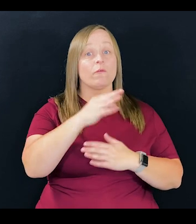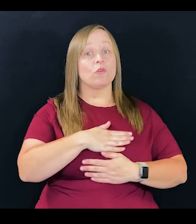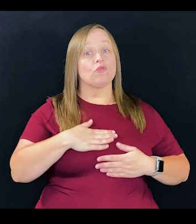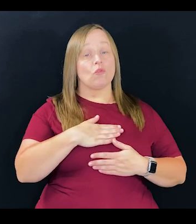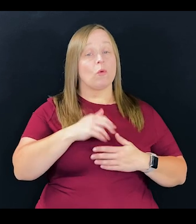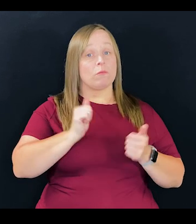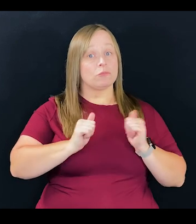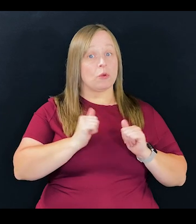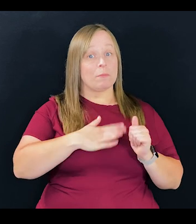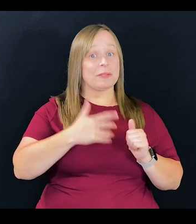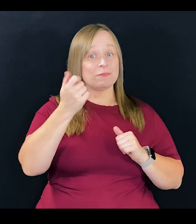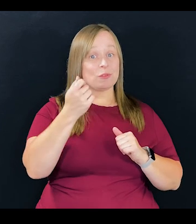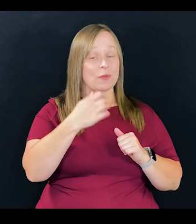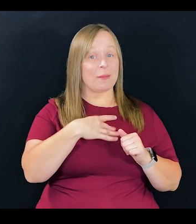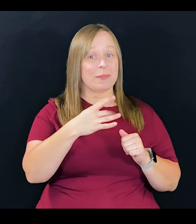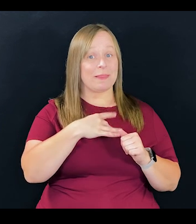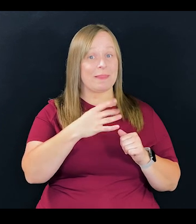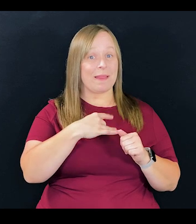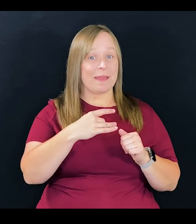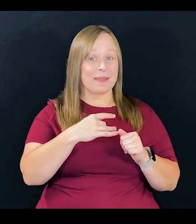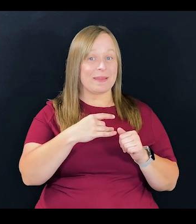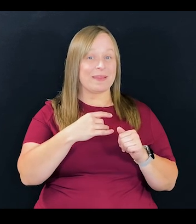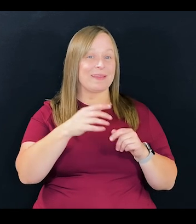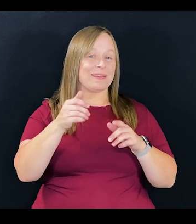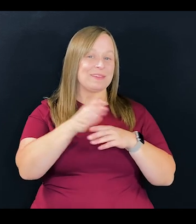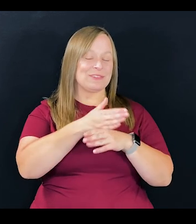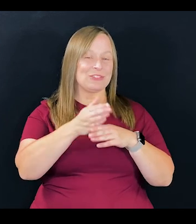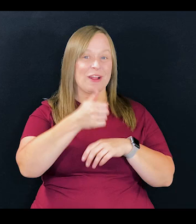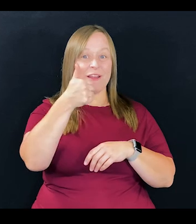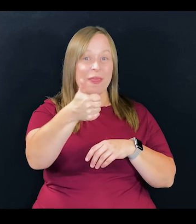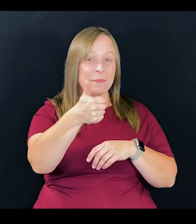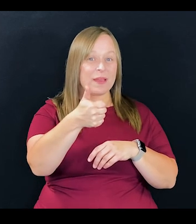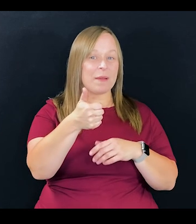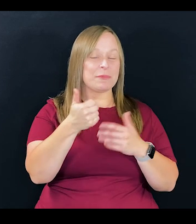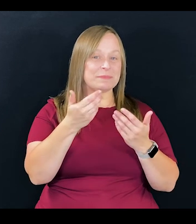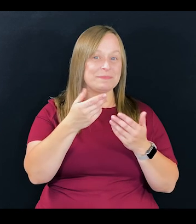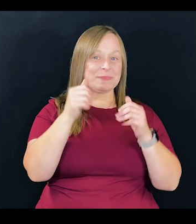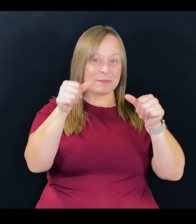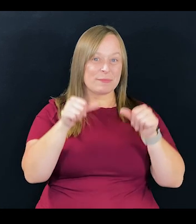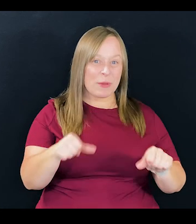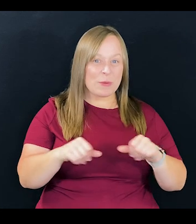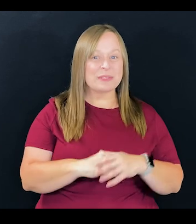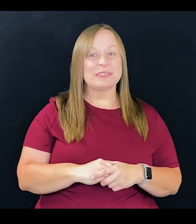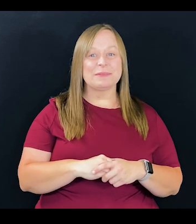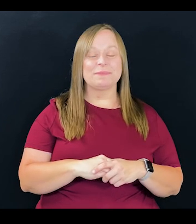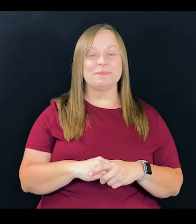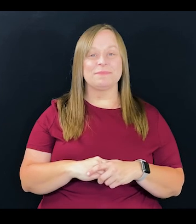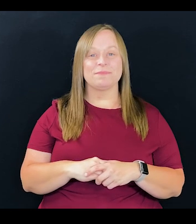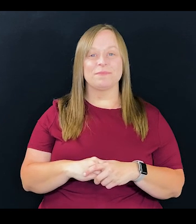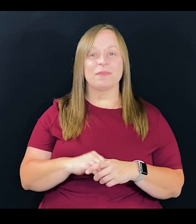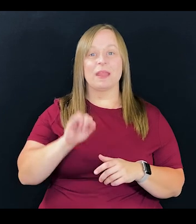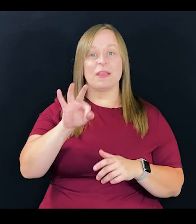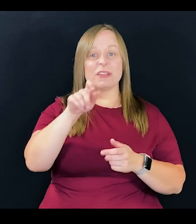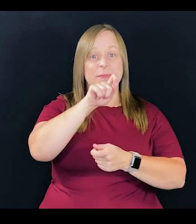Si usted disfrutó de nuestro programa, asegúrese de suscribirse, dar "Me gusta" y compartir esta publicación.